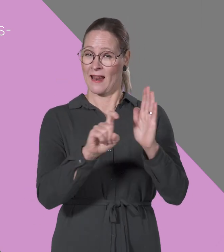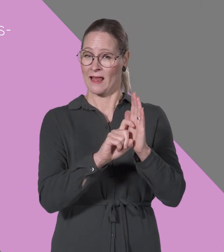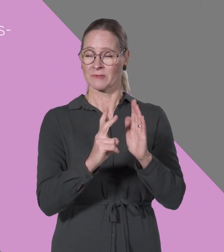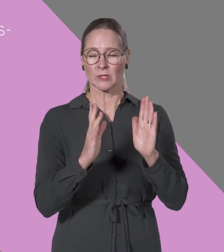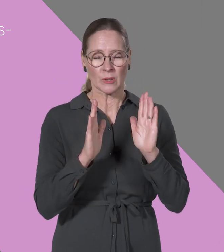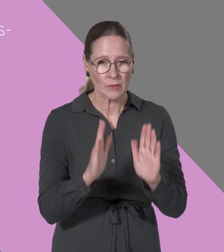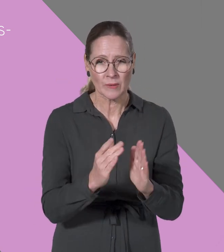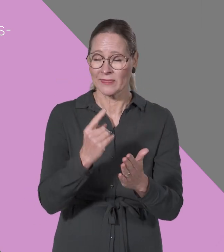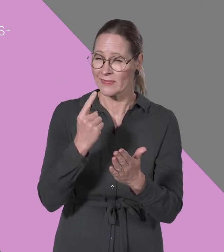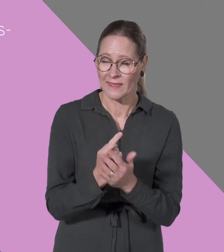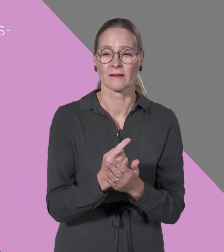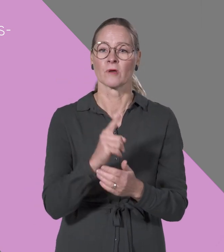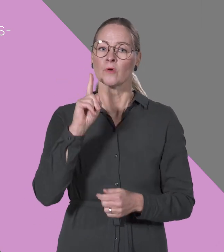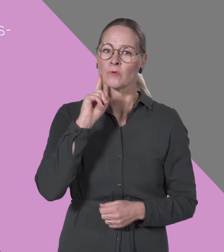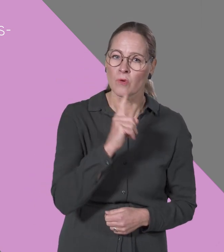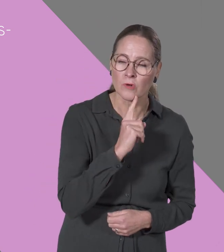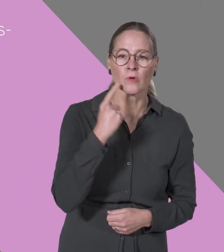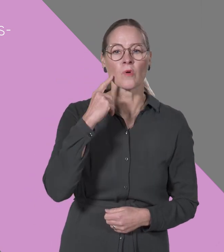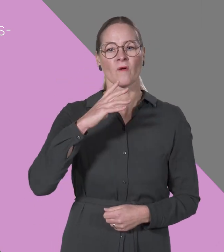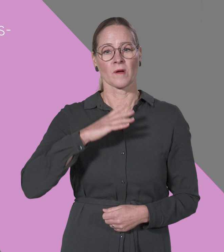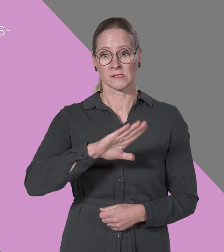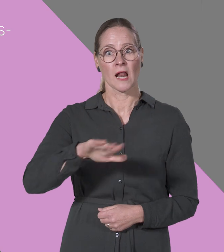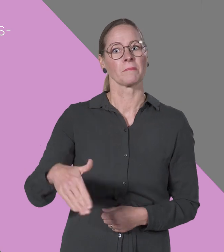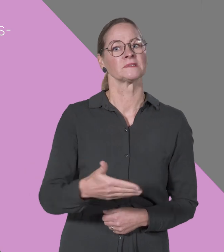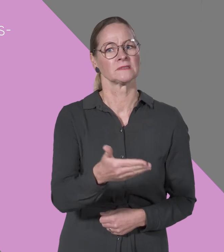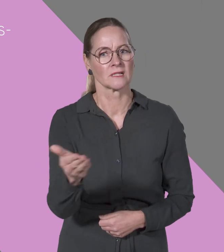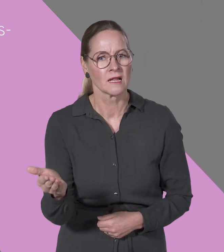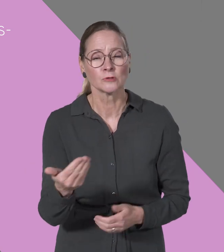Laki on erityisen tärkeä kuurojen ja kuulovammaisten lasten kannalta, -